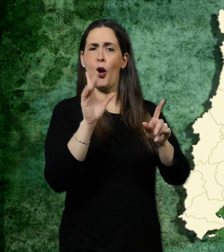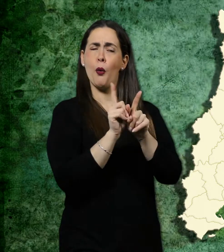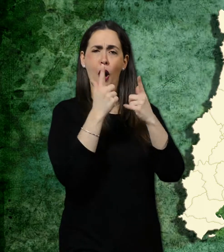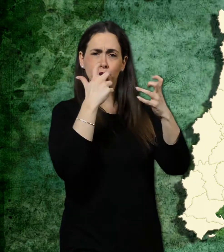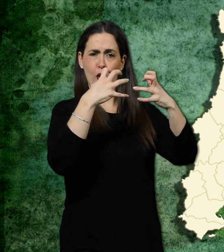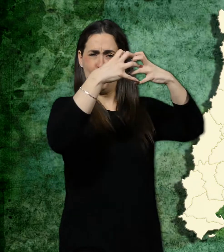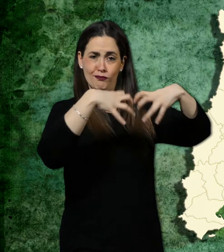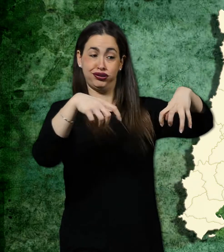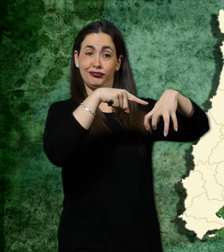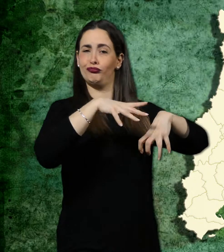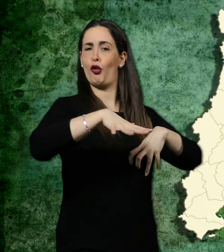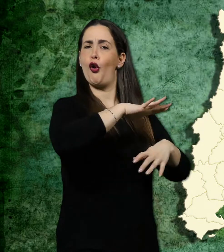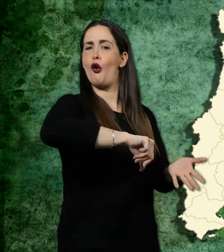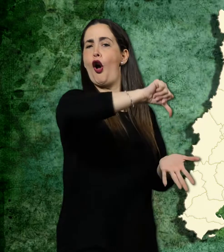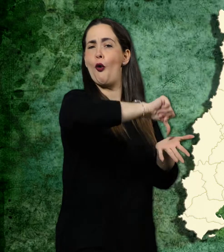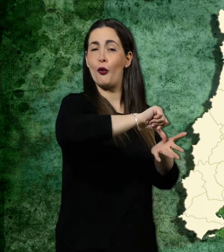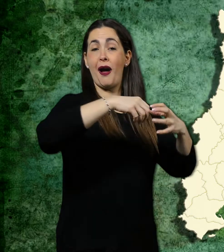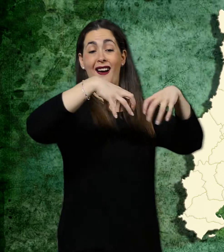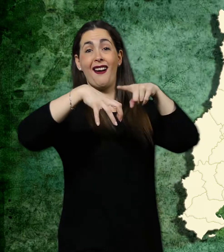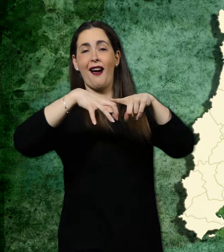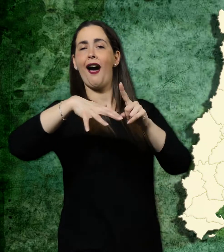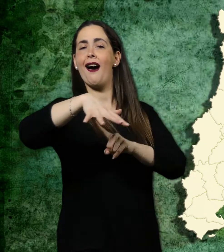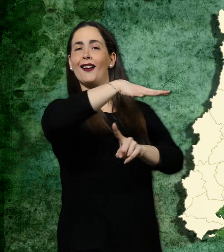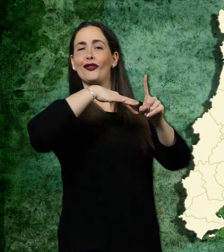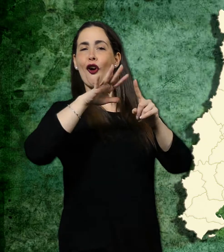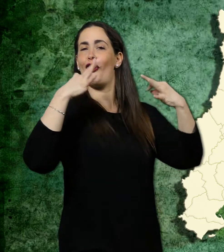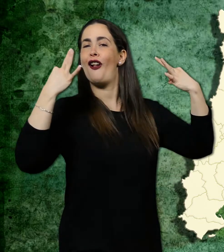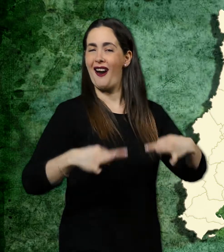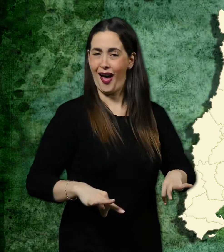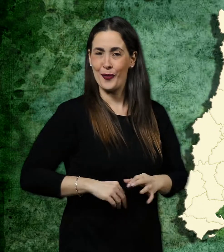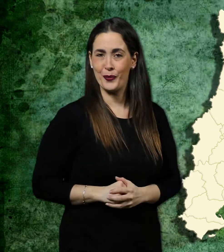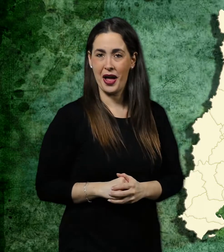però amb una clara separació amb la zona urbana i l'entorn natural.